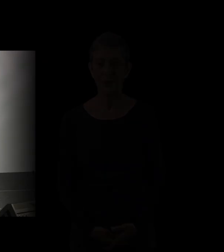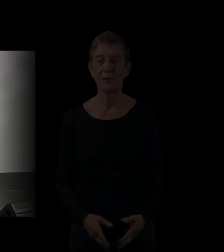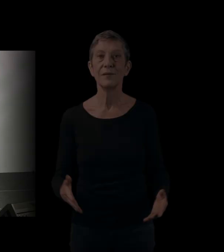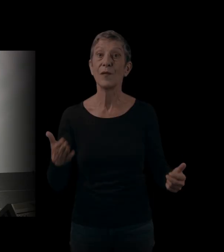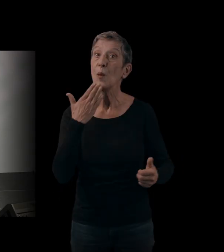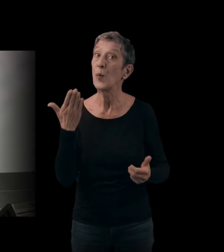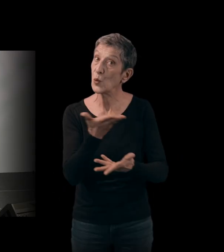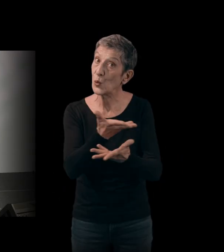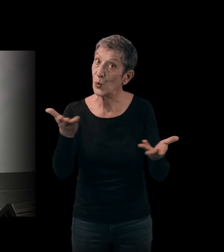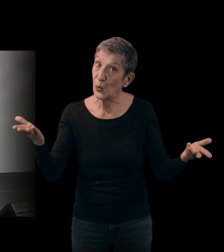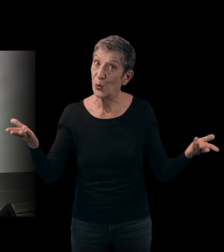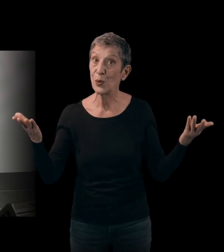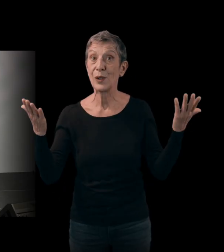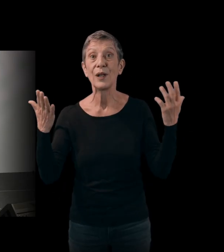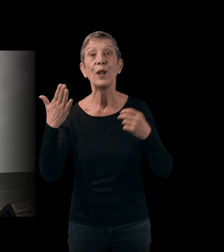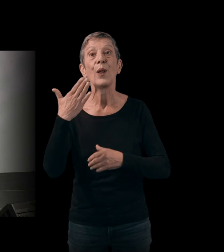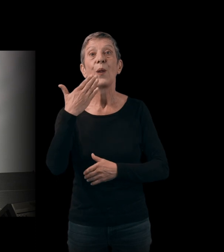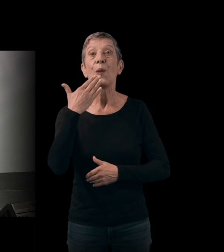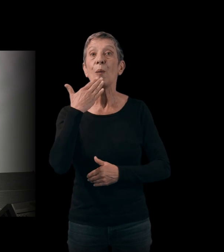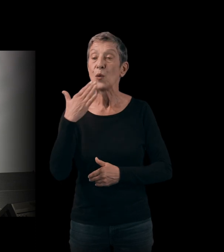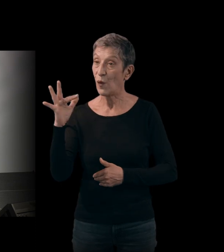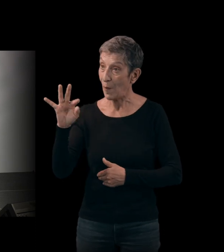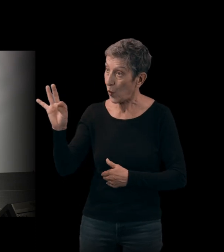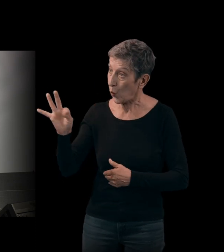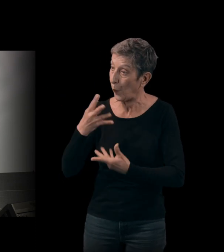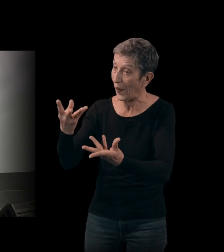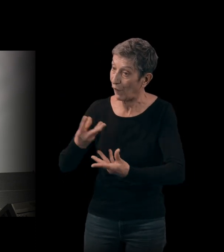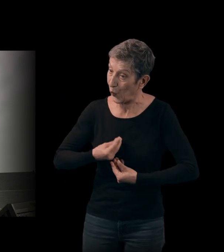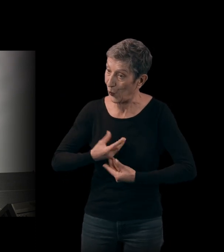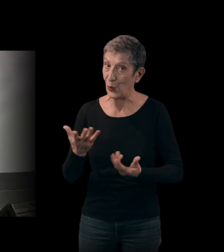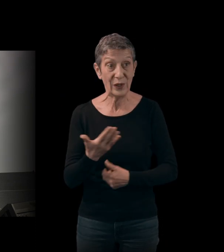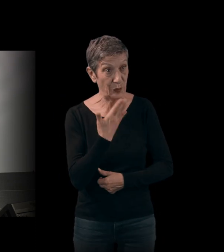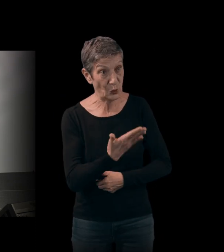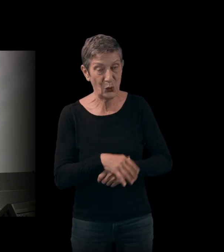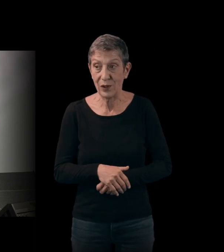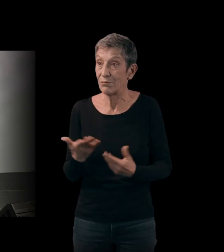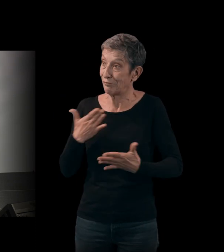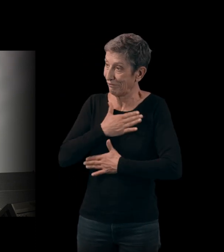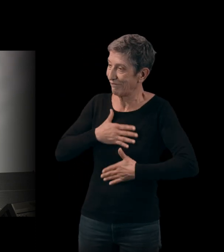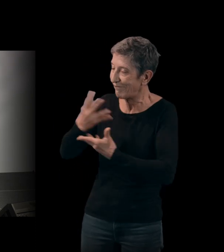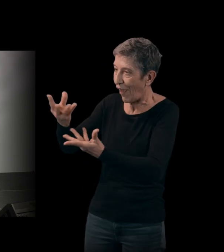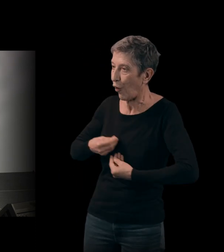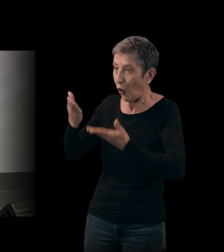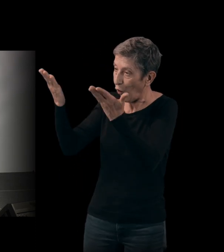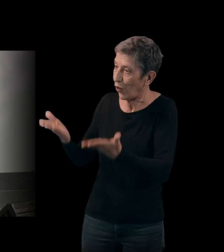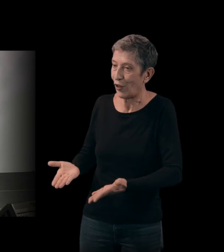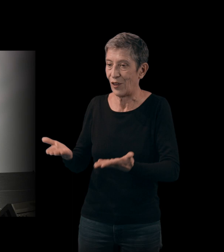Bonjour à toutes et à tous. Bonjour Fabien Truong, bienvenue. Bonjour. On est ravi de vous accueillir à Effractions.